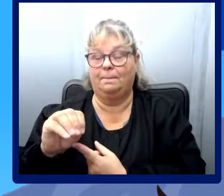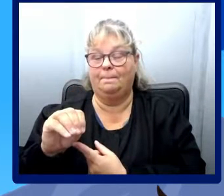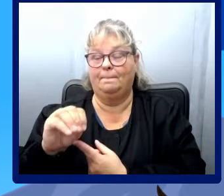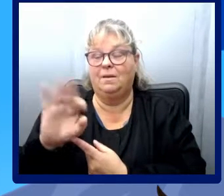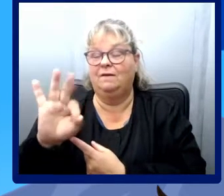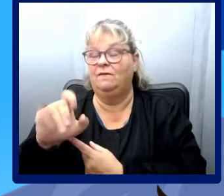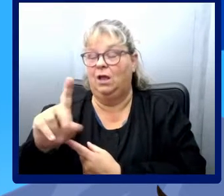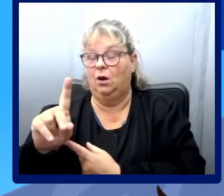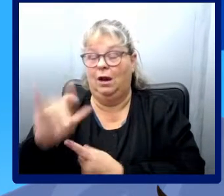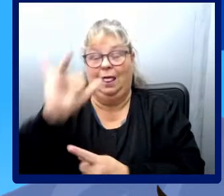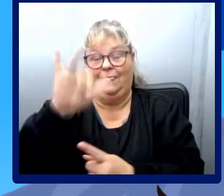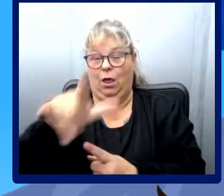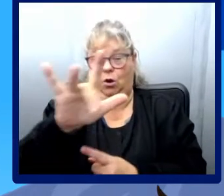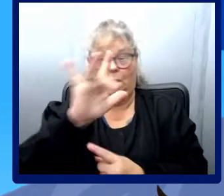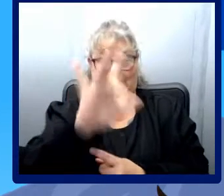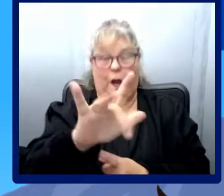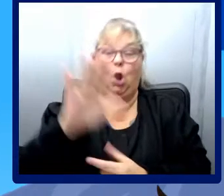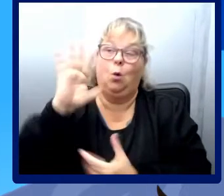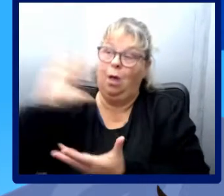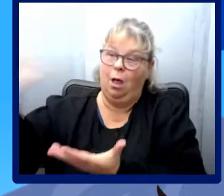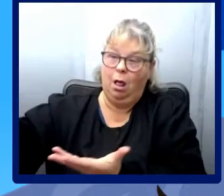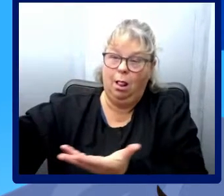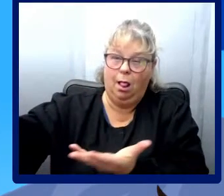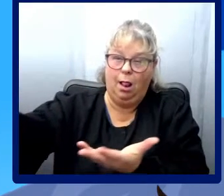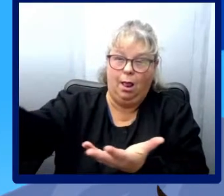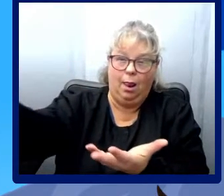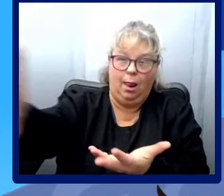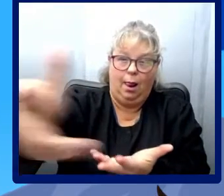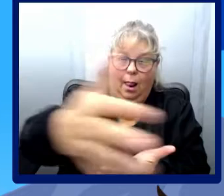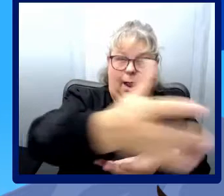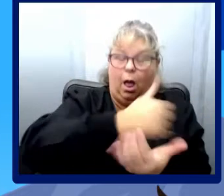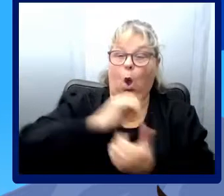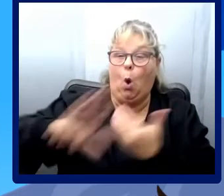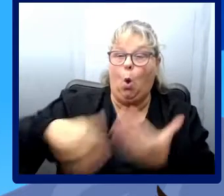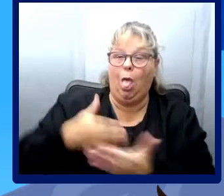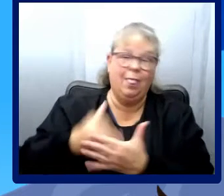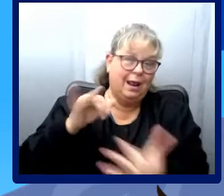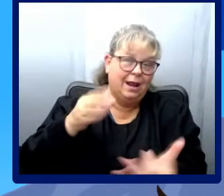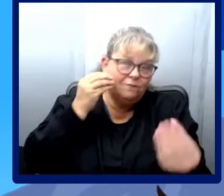reúne la lista de correos electrónicos de todos que necesita ser notificado sobre el error.